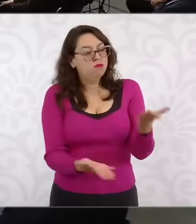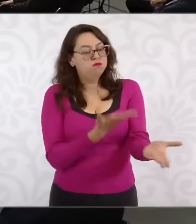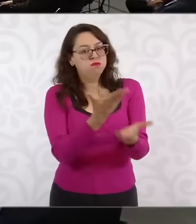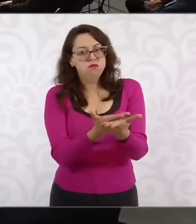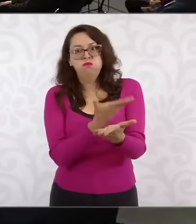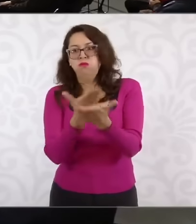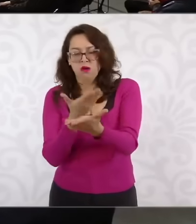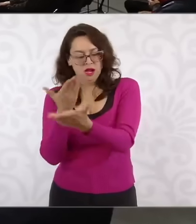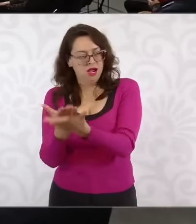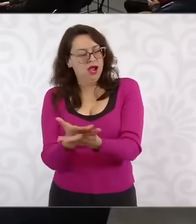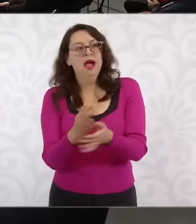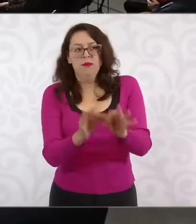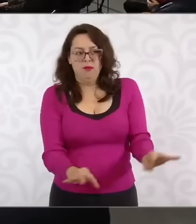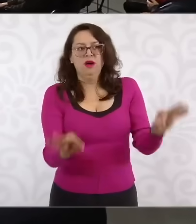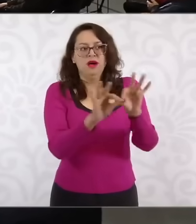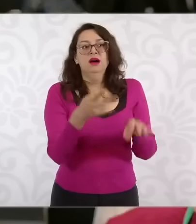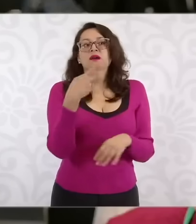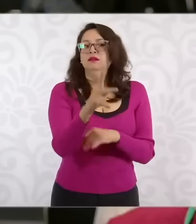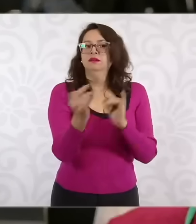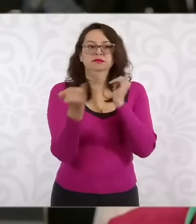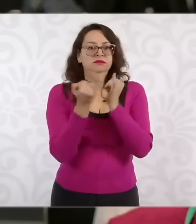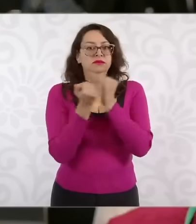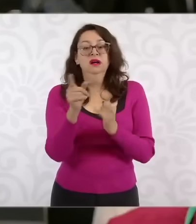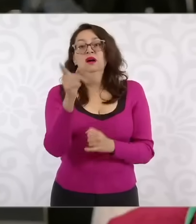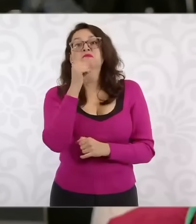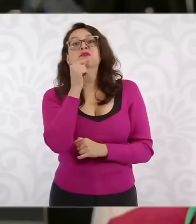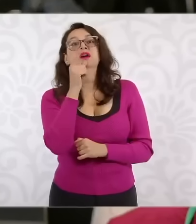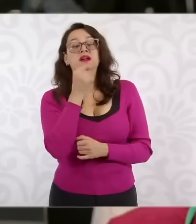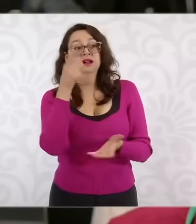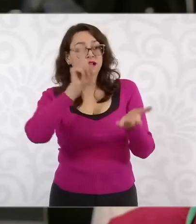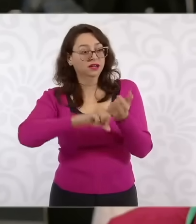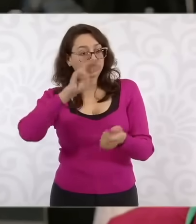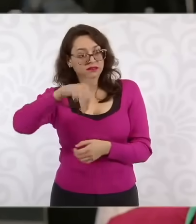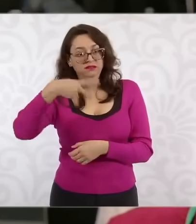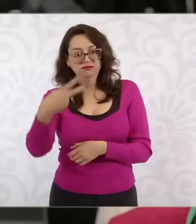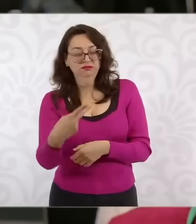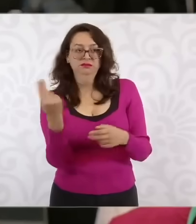lo que se requiere también es un reforzamiento de las policías en las fiscalías locales y es,